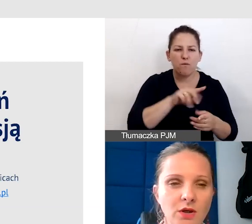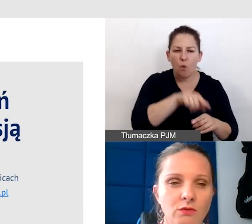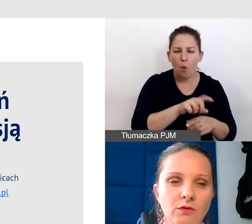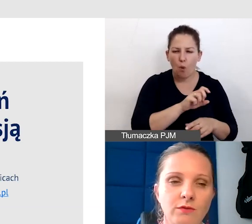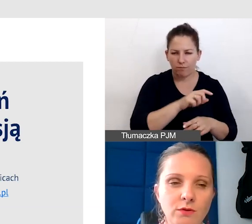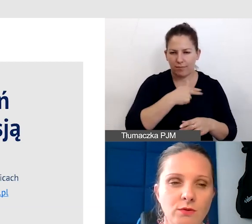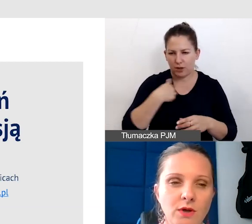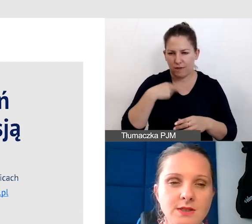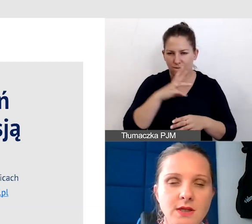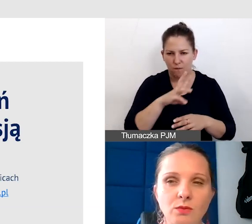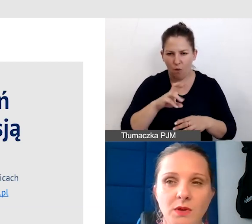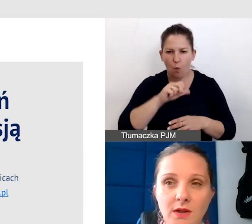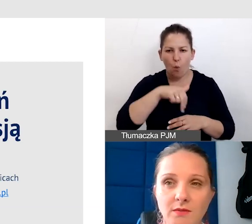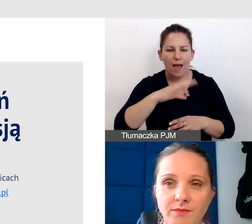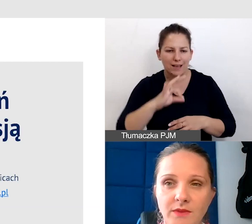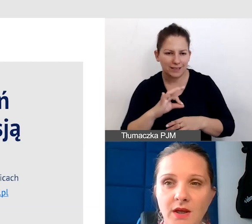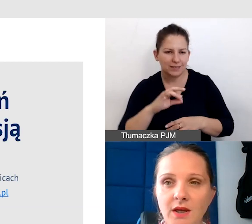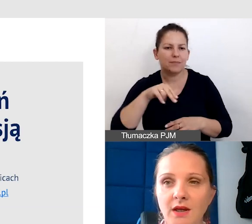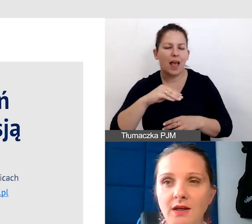www.us.edu.pl.